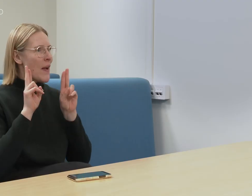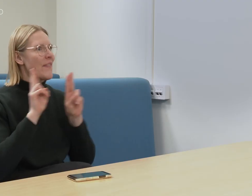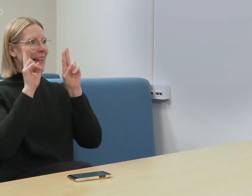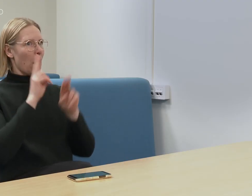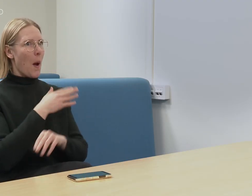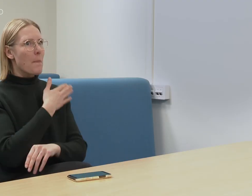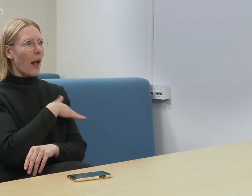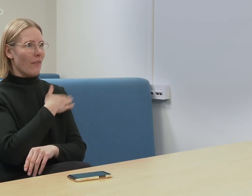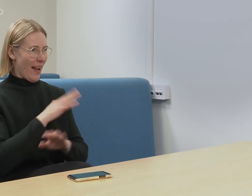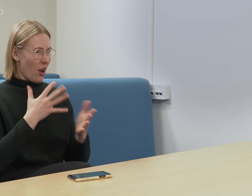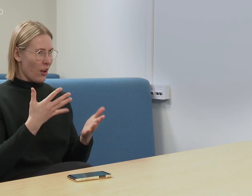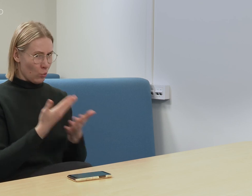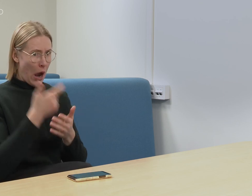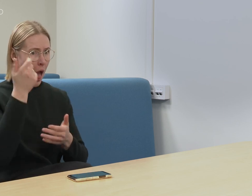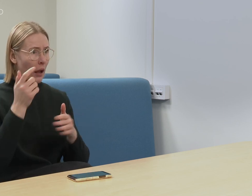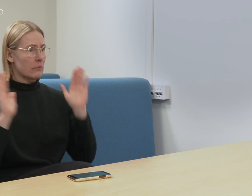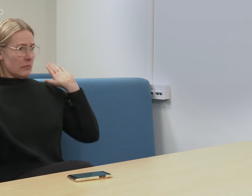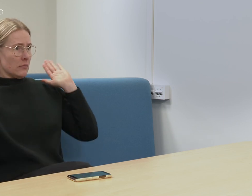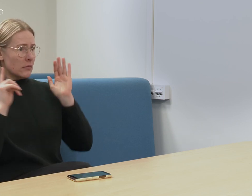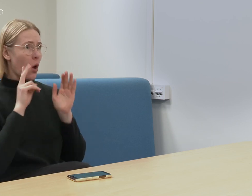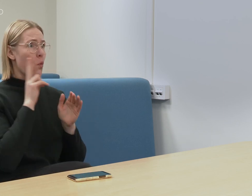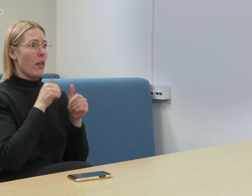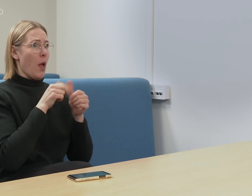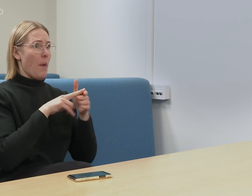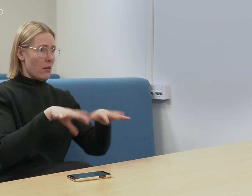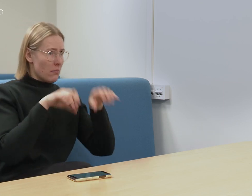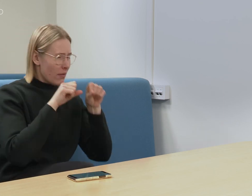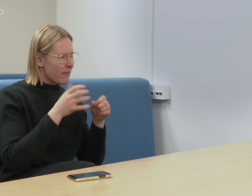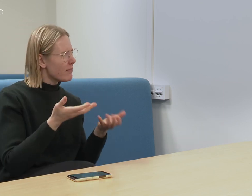Eli kyse ei siis ole varsinaisesti virallisesta palvelusta, vaan liitto ylläpitää listaa, koska Kela ei sitä tee?